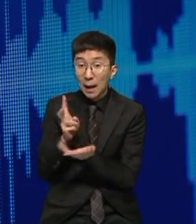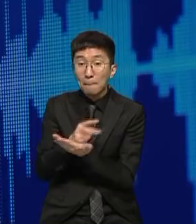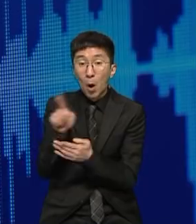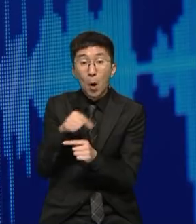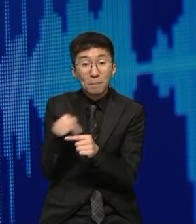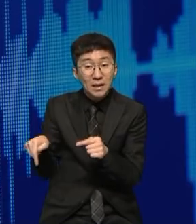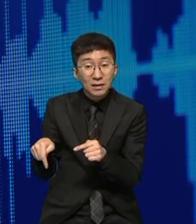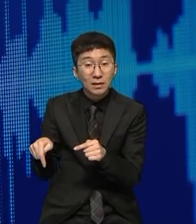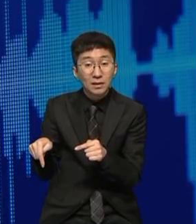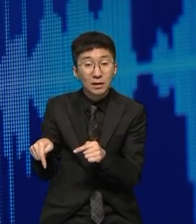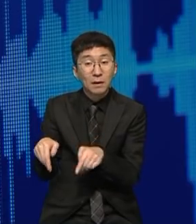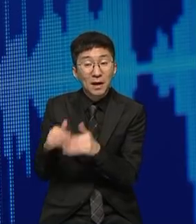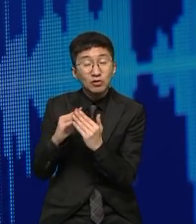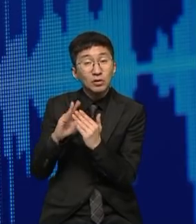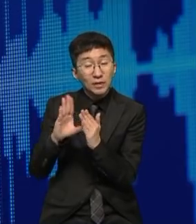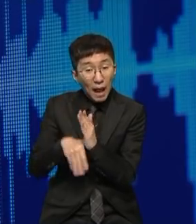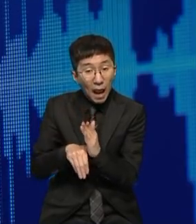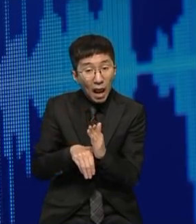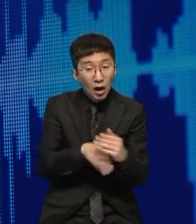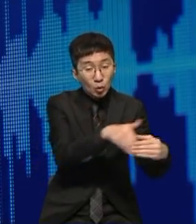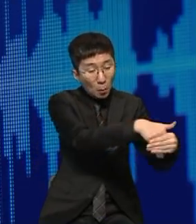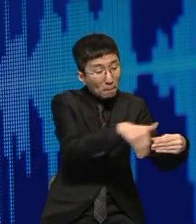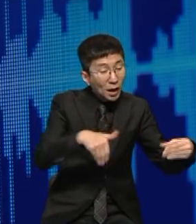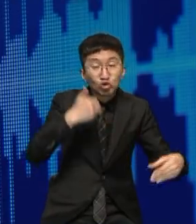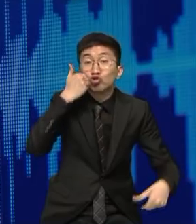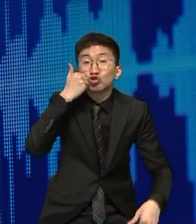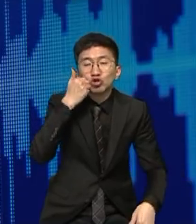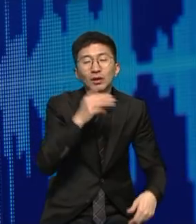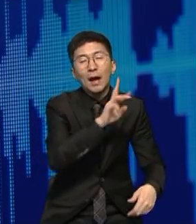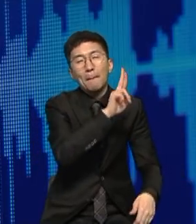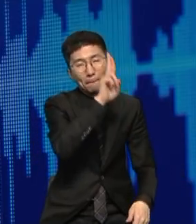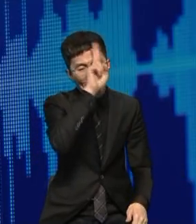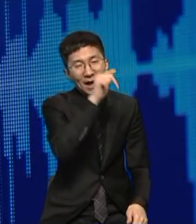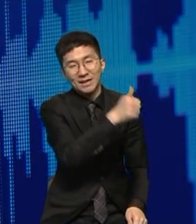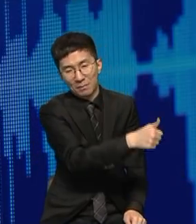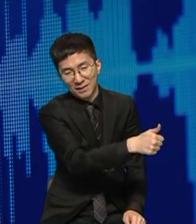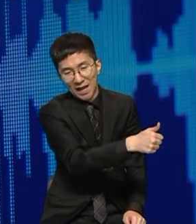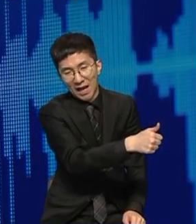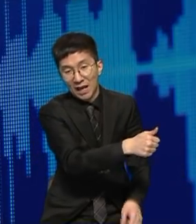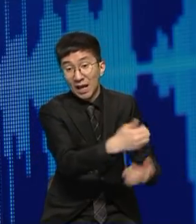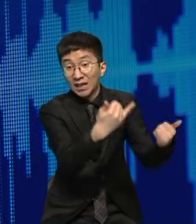통해 들어온 돈이라며 인척 이 씨에게